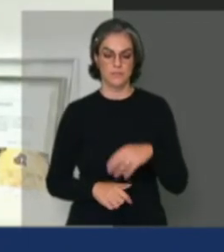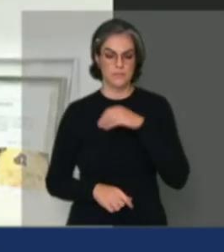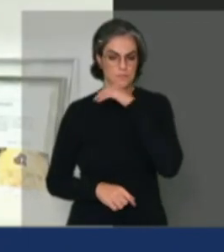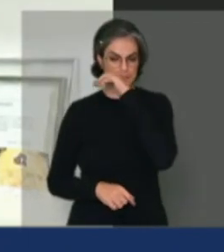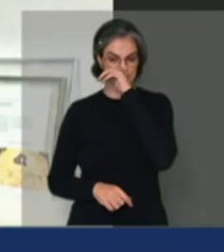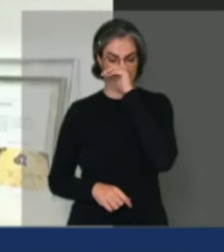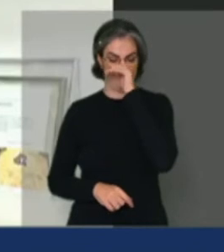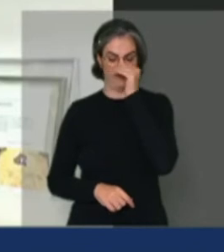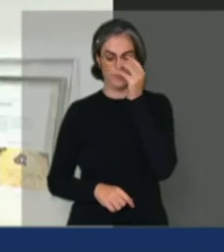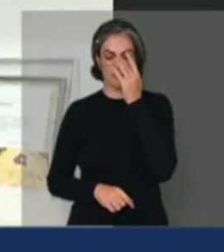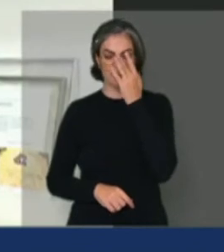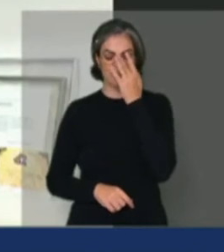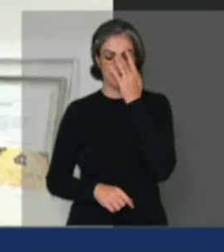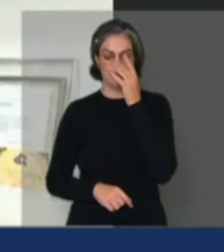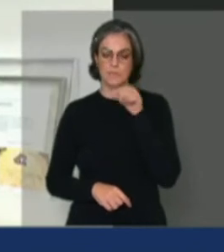É FUNDAMENTAL, PORQUE A GENTE PERCEBE O PROCESSO DE MUITA